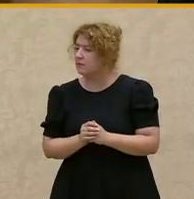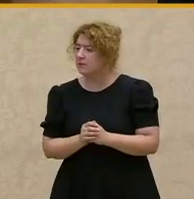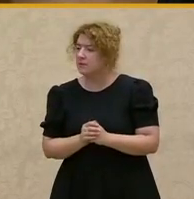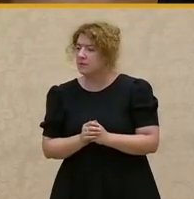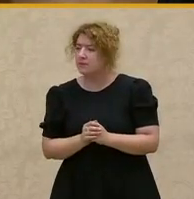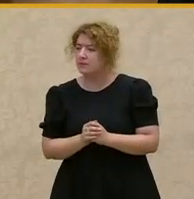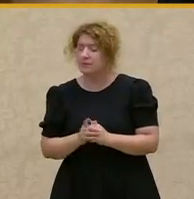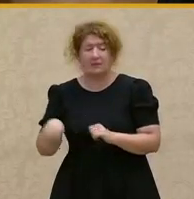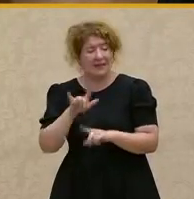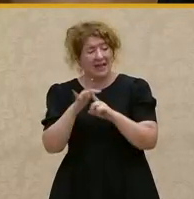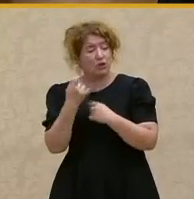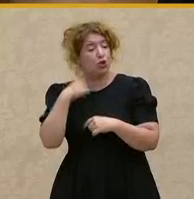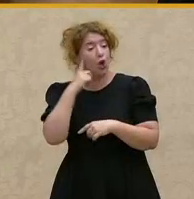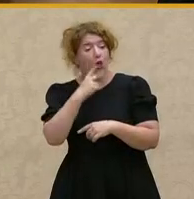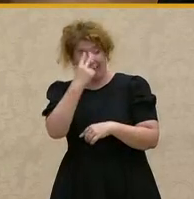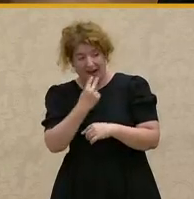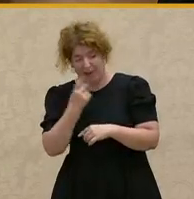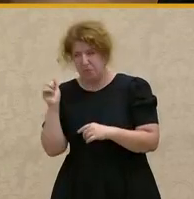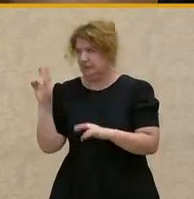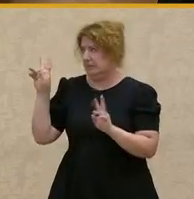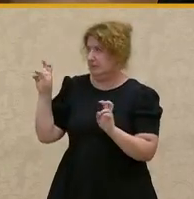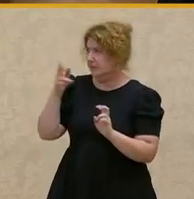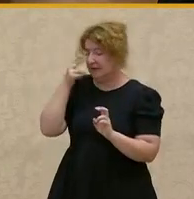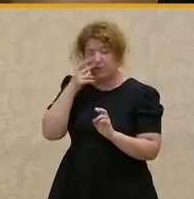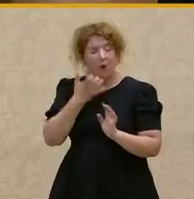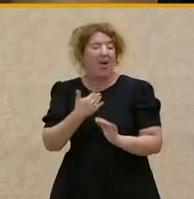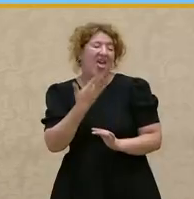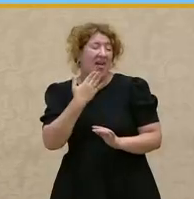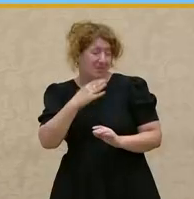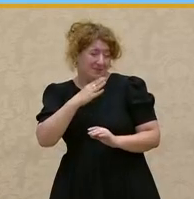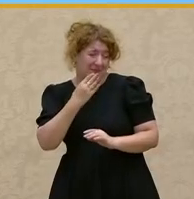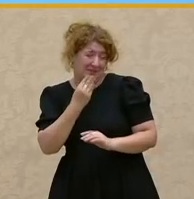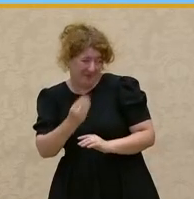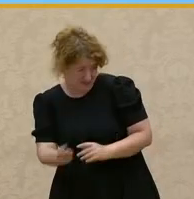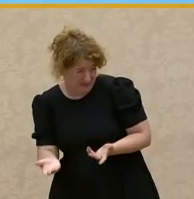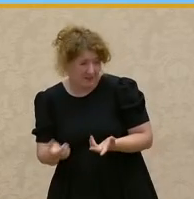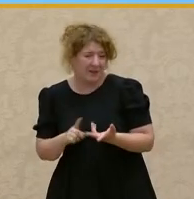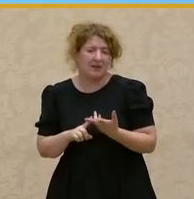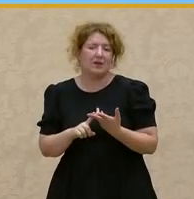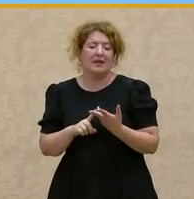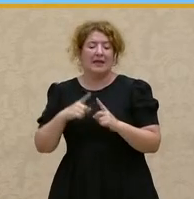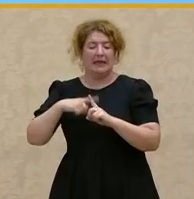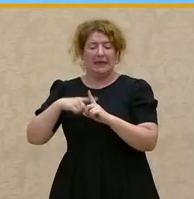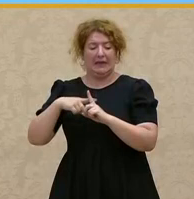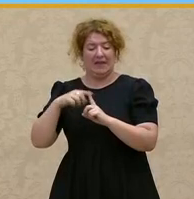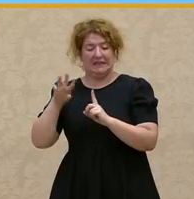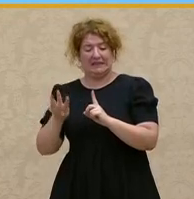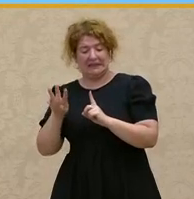en los casos de sordoceguera por edad avanzada más los casos del nivel 3, son los casos que requieren